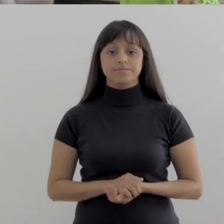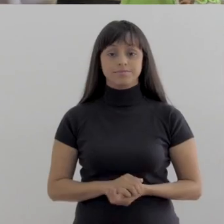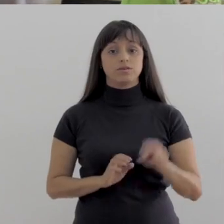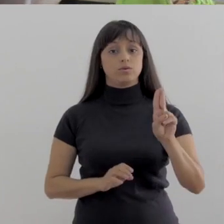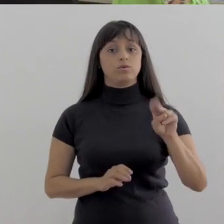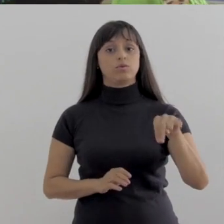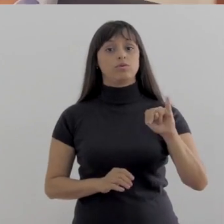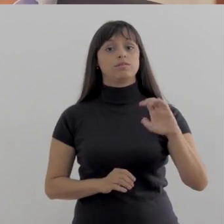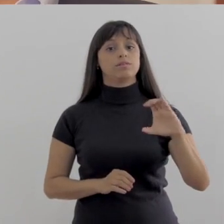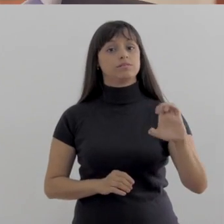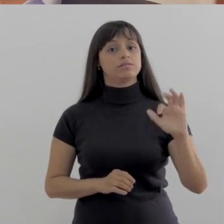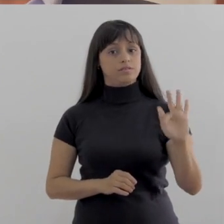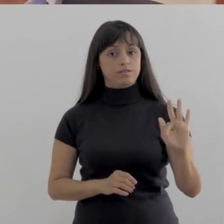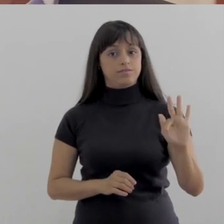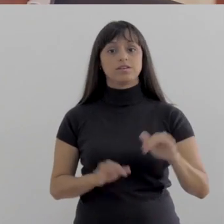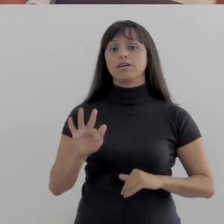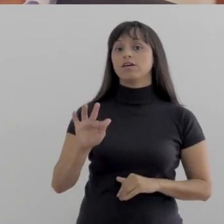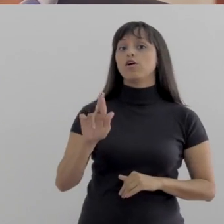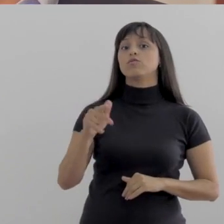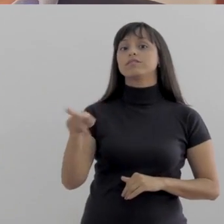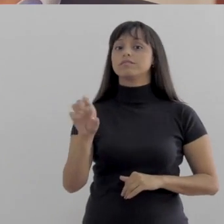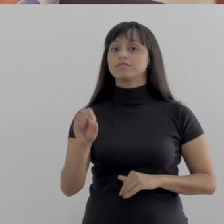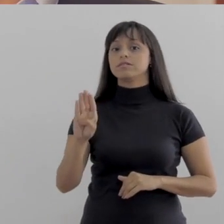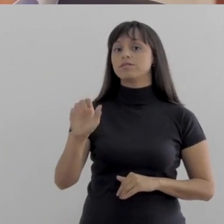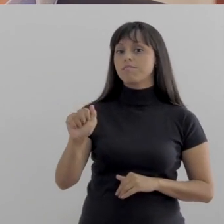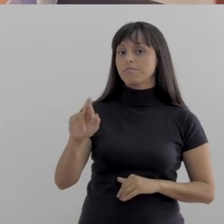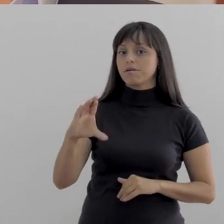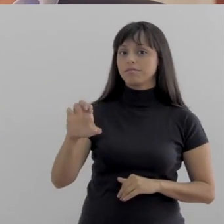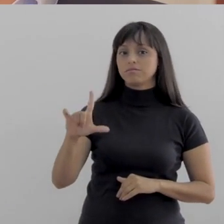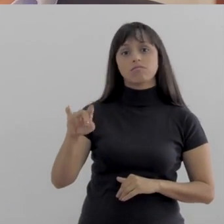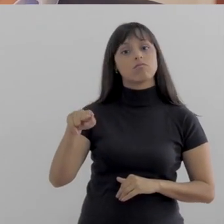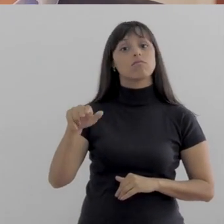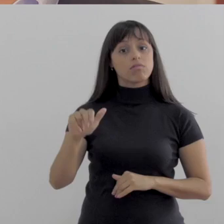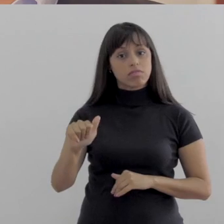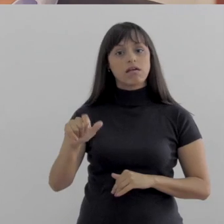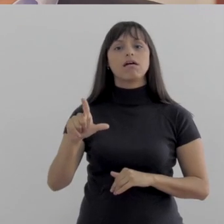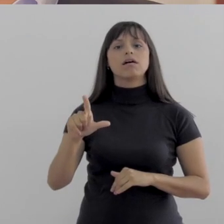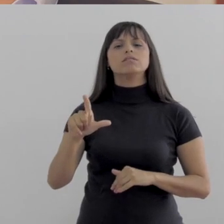O UNICEF e a Fundação Barcelona têm um programa global voltado à redução de desigualdades